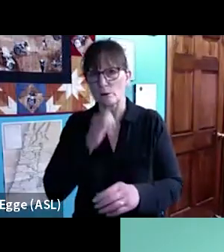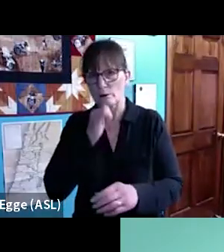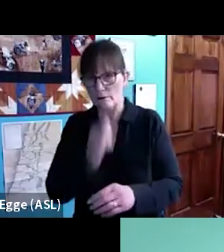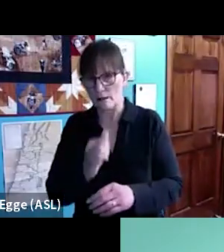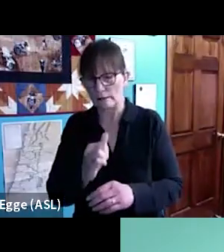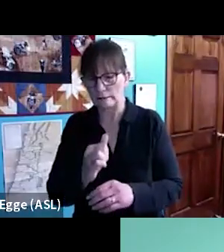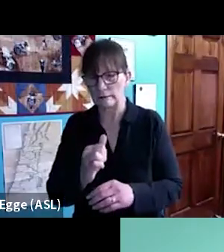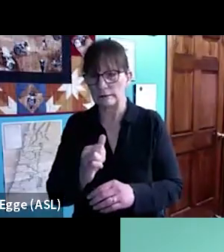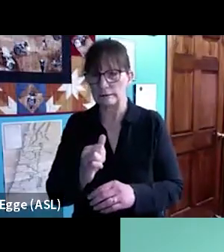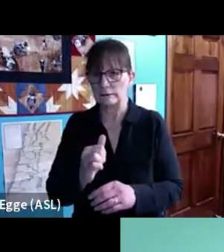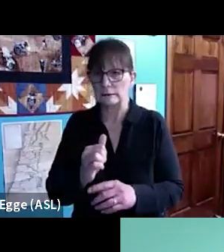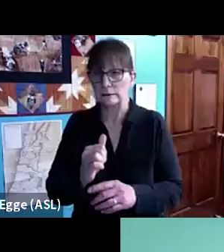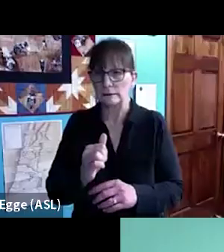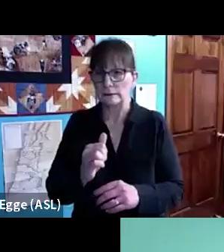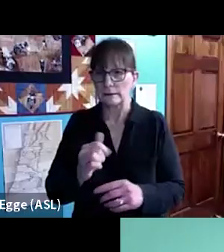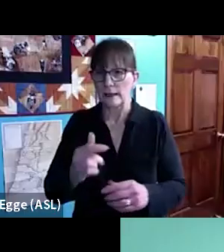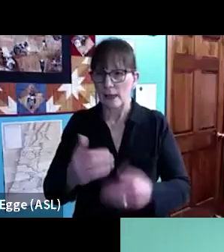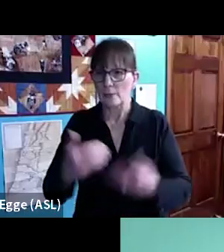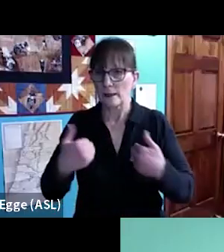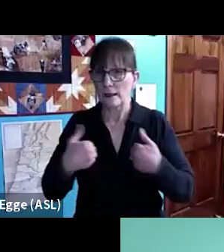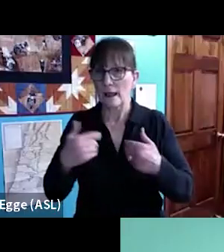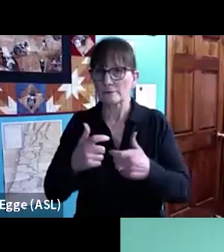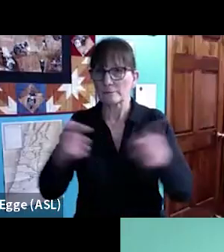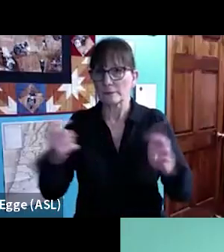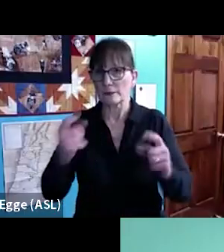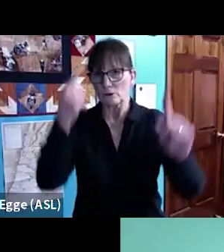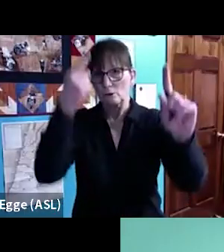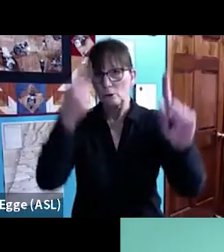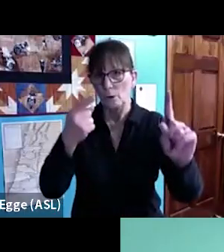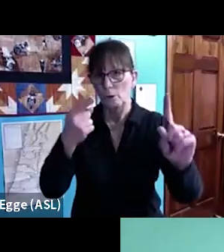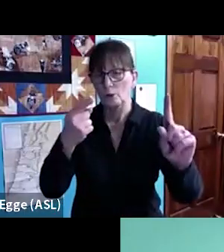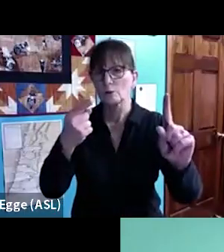¿Quieren hablar un poco sobre ERE, tal vez Kristin y Zuzanna,